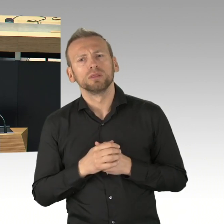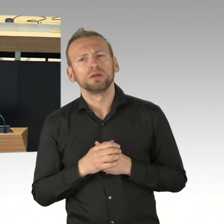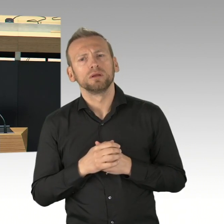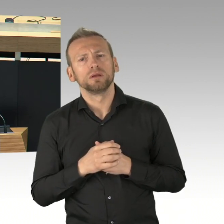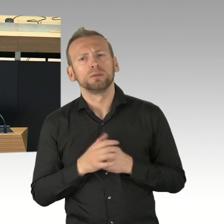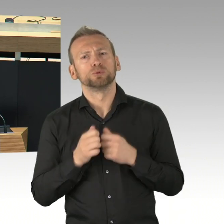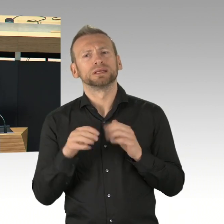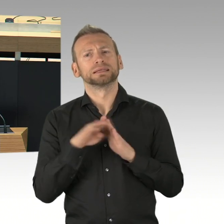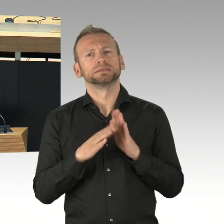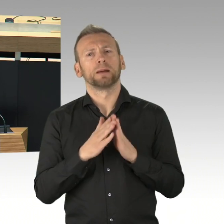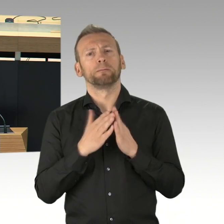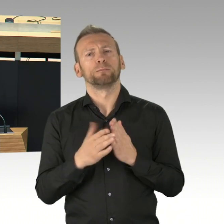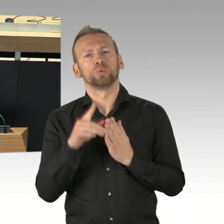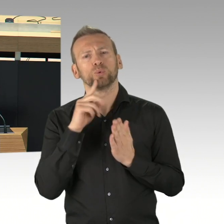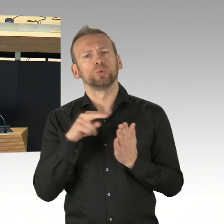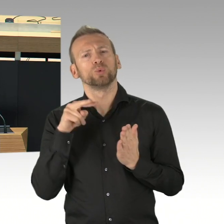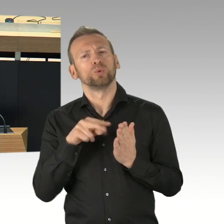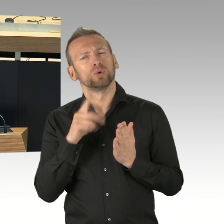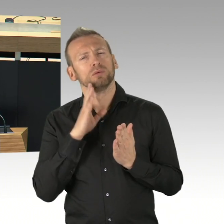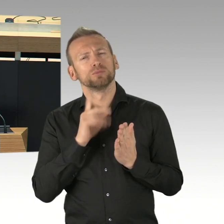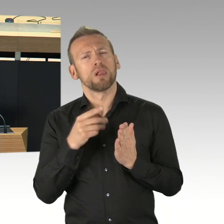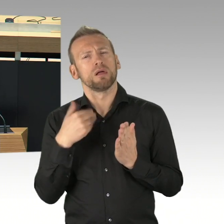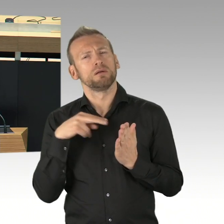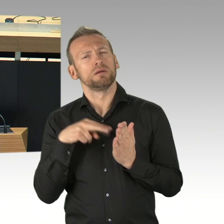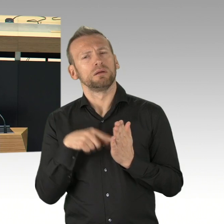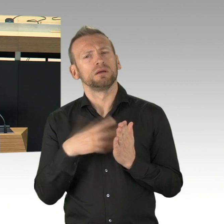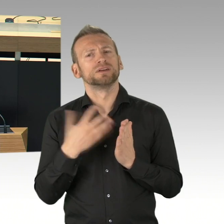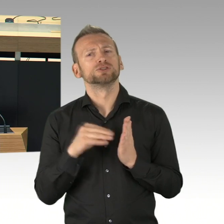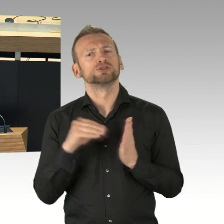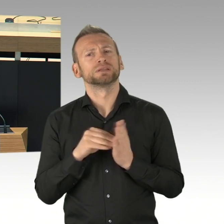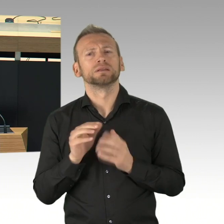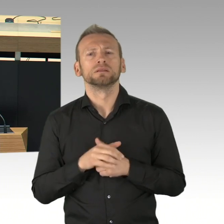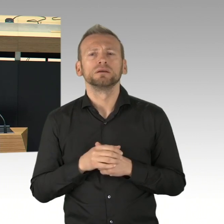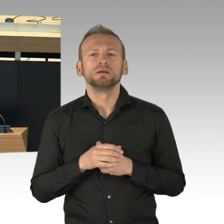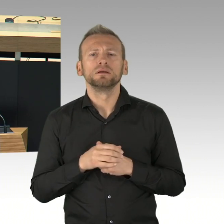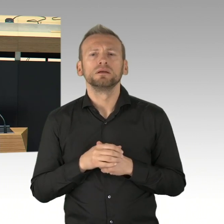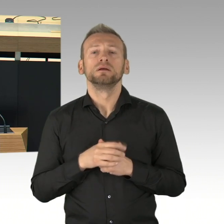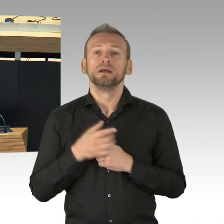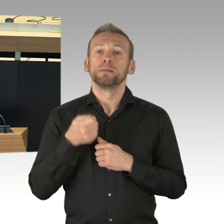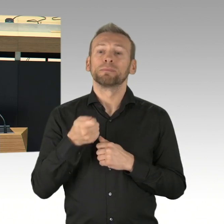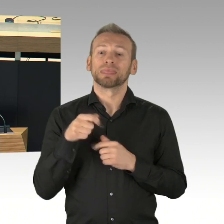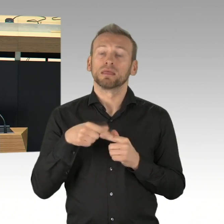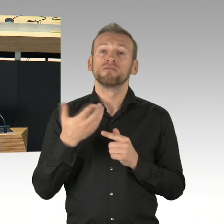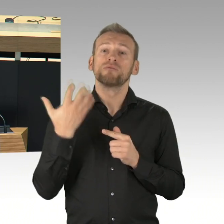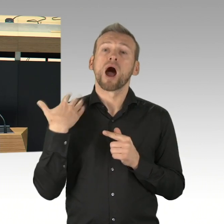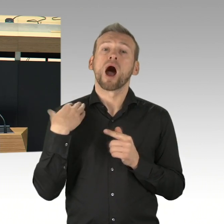Also in diesem Sinne, es gibt längst einen Mietendeckel, der ist nur an Vernunft geregelt und was Sie da machen, ist einfach nur verfassungswidrig und sonst gar nichts.